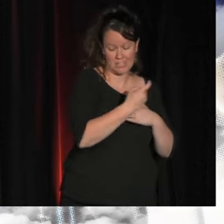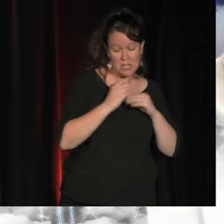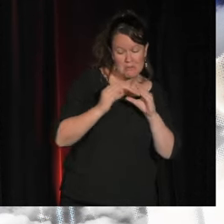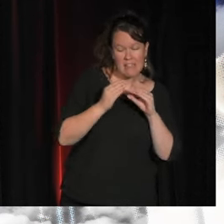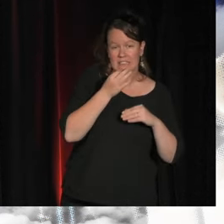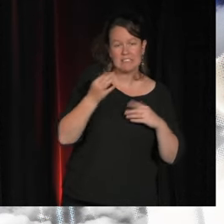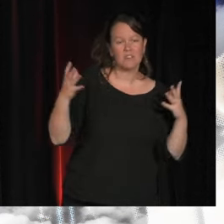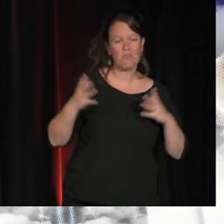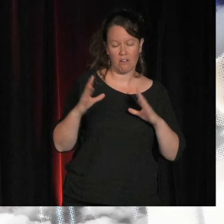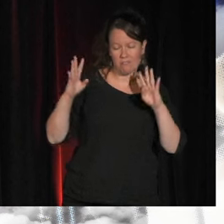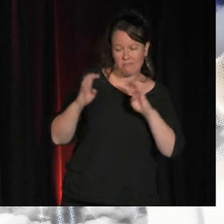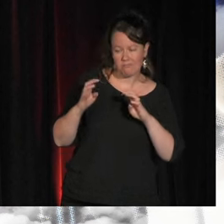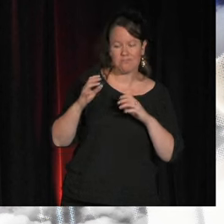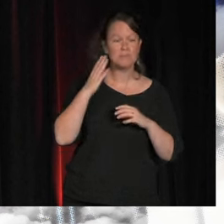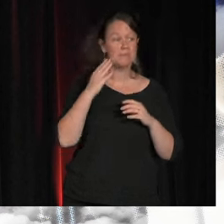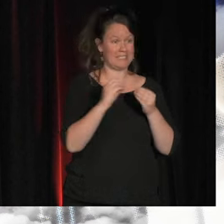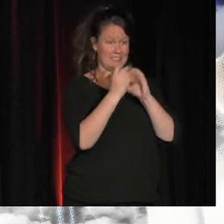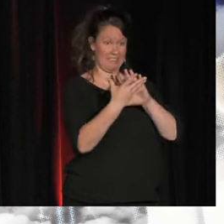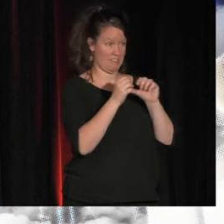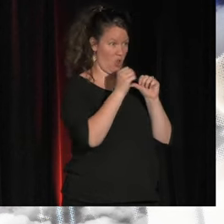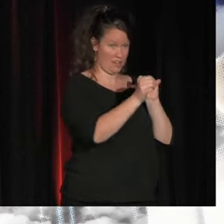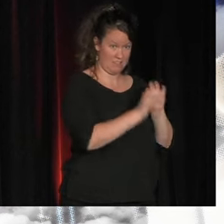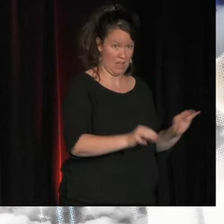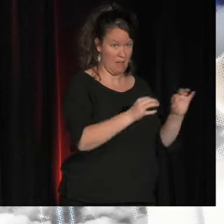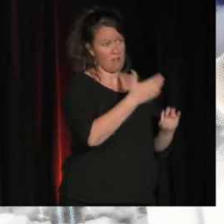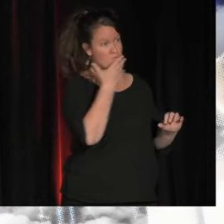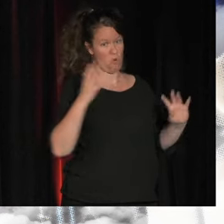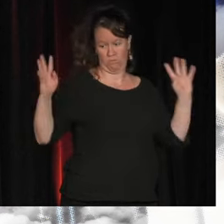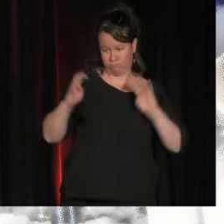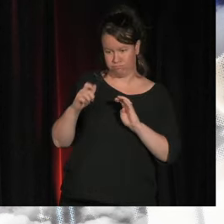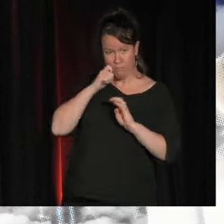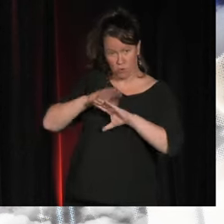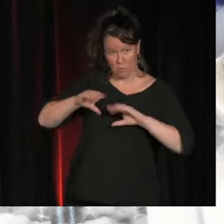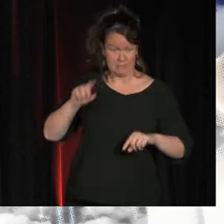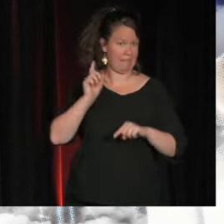les LAN Offline de se faire et donc en partie, une source d'argent en fait pour cette league amateurs parce qu'une des différences